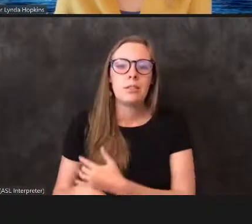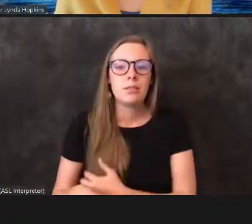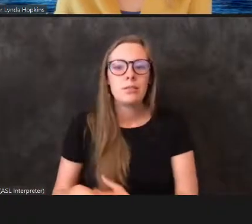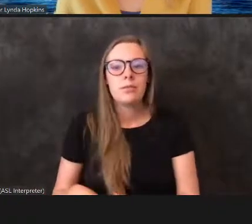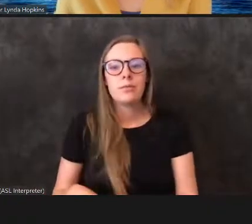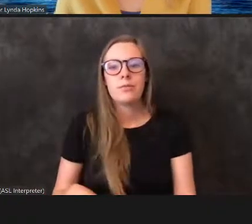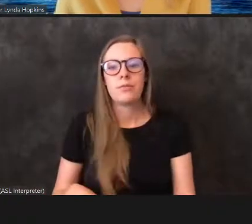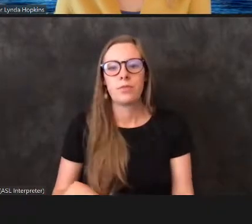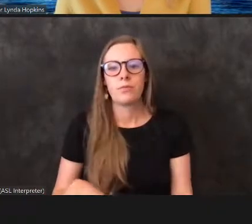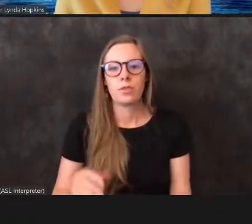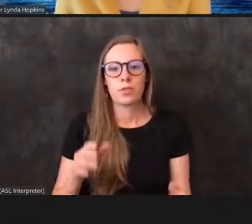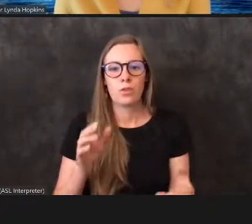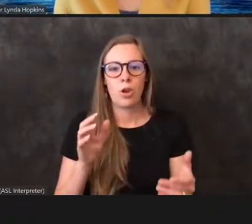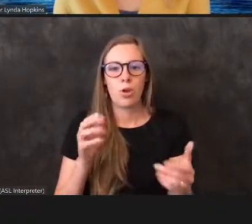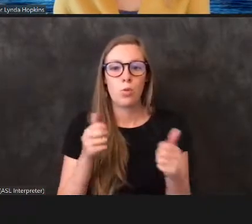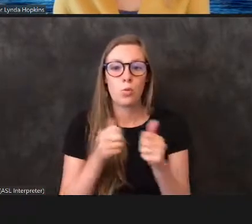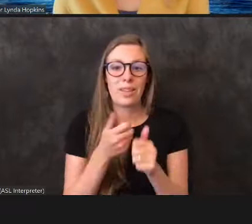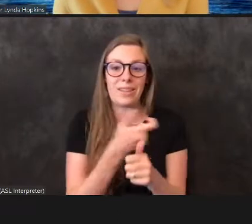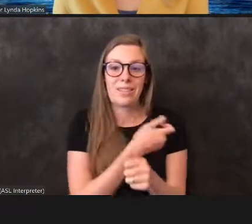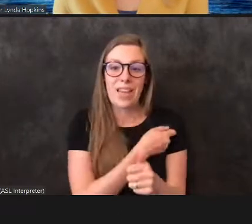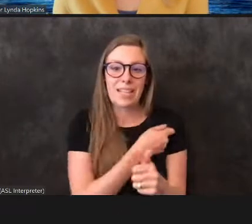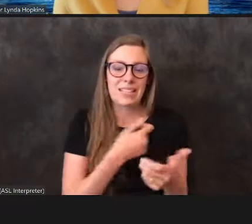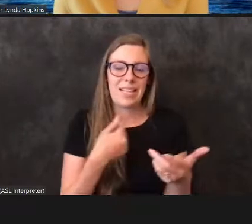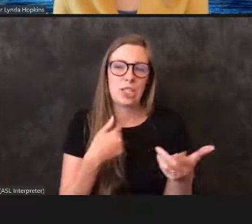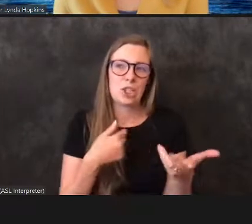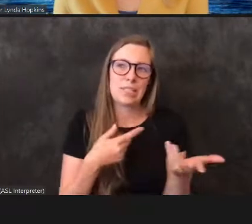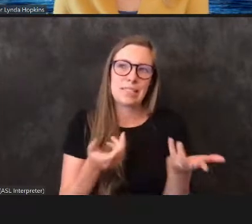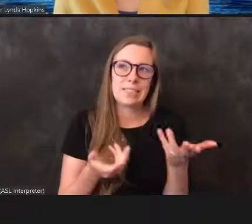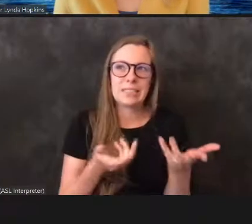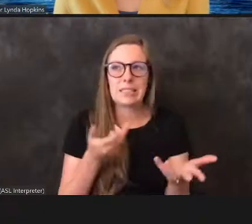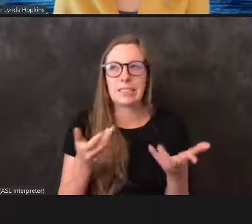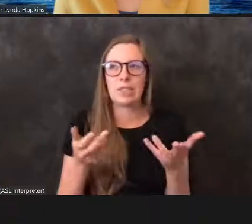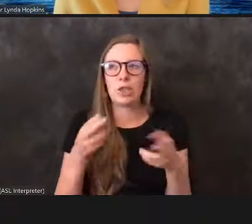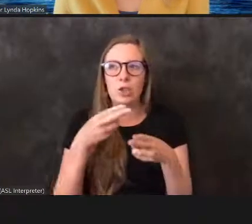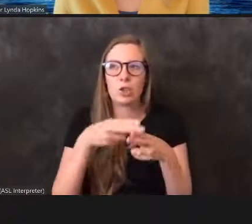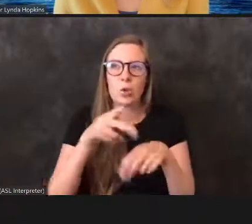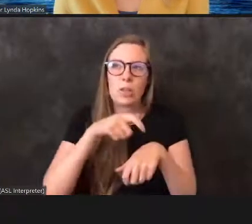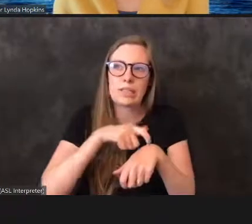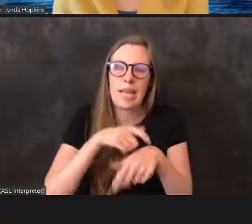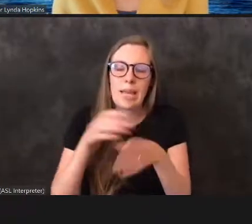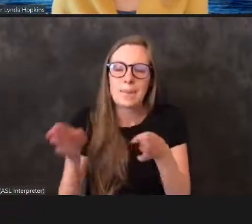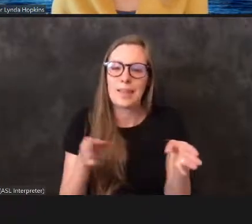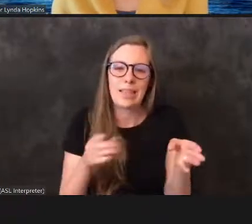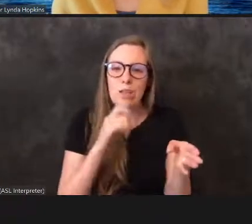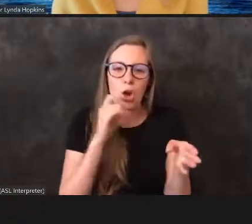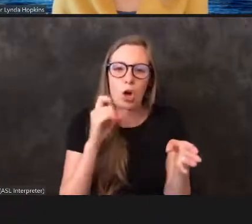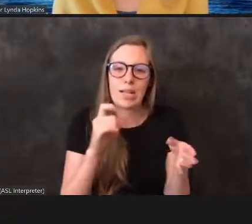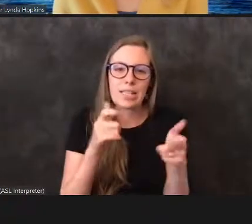El pronóstico abarca a corto Paul con corto plazo. Con la droga no se ven tan robustas como mayo junio.